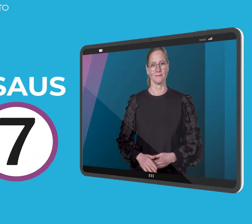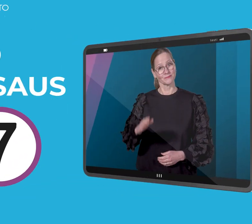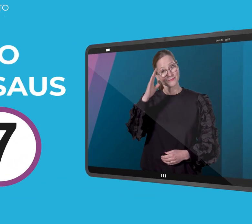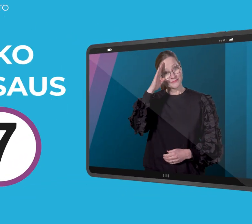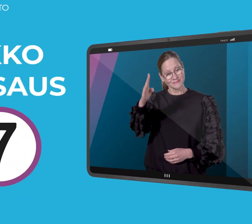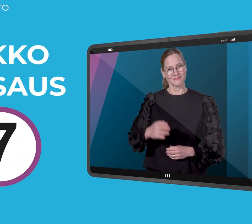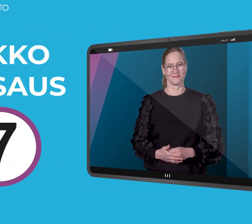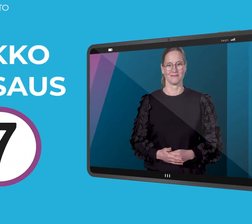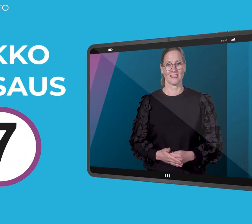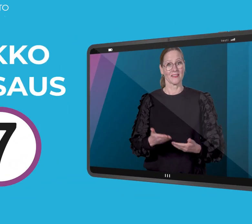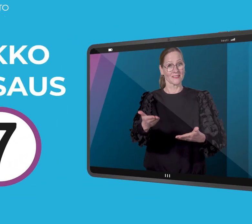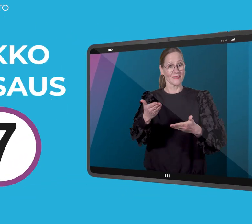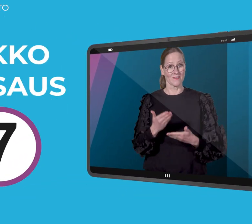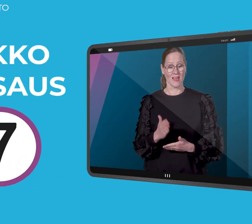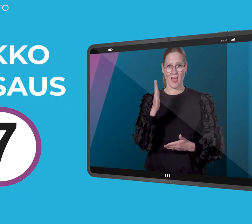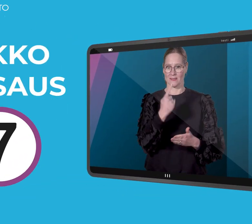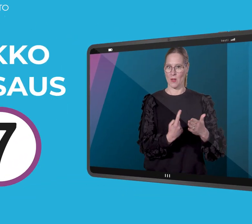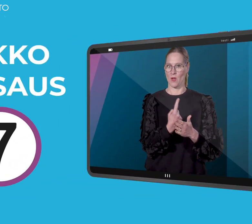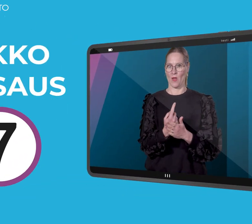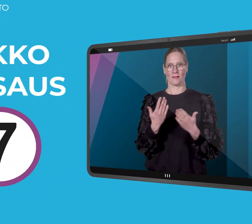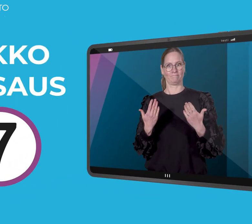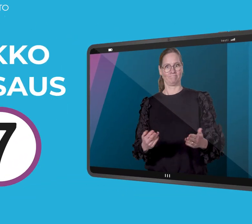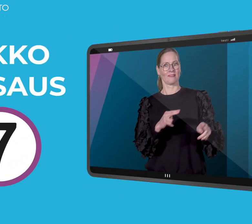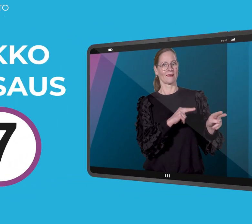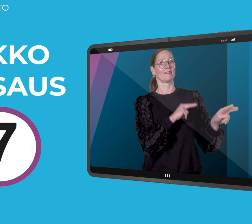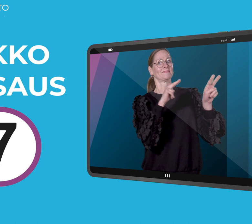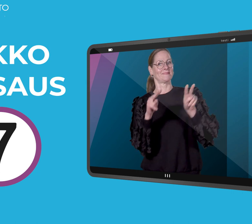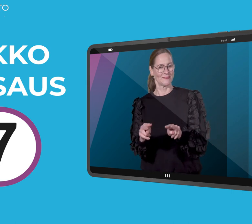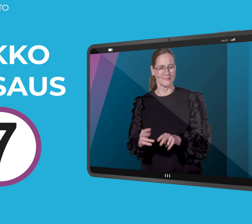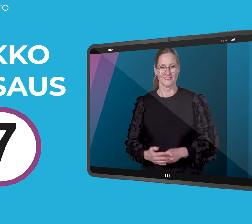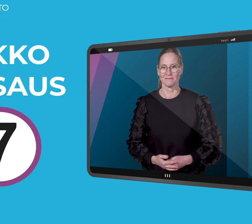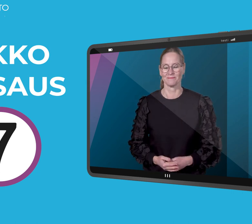Hei! Tervetuloa ajankohtais- katsauksemme pariin.